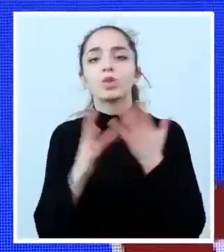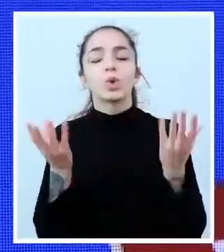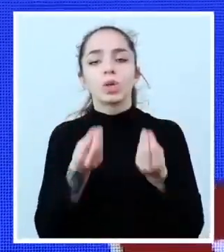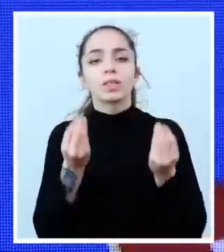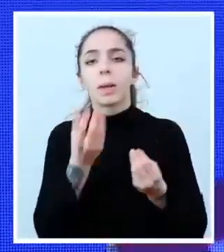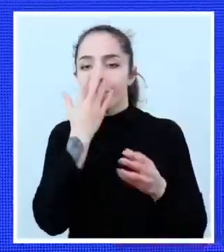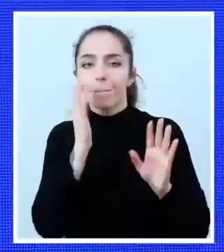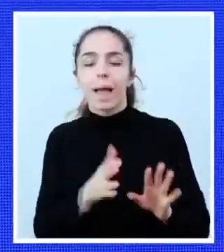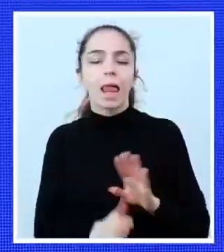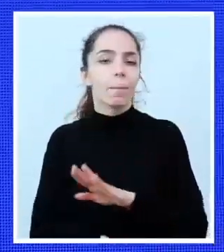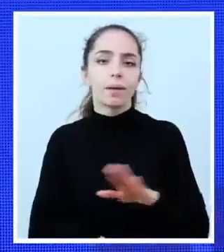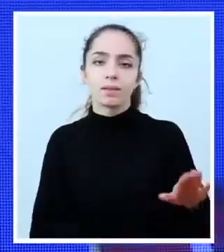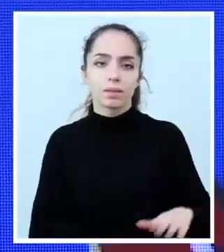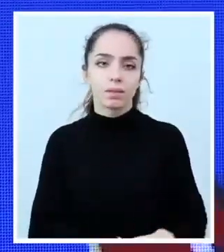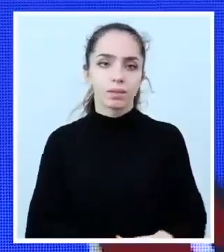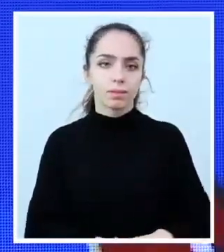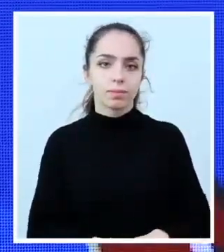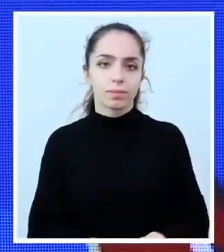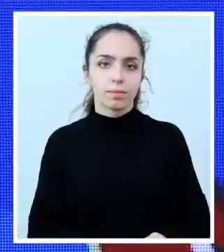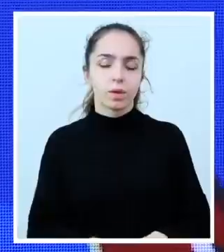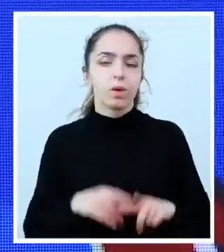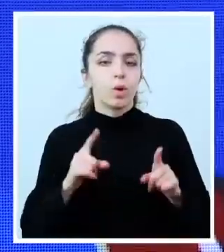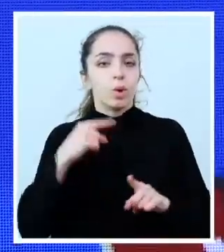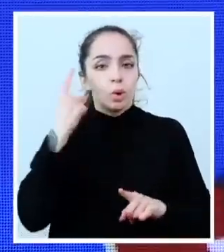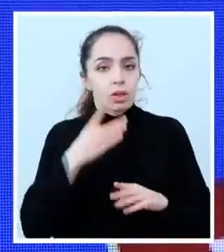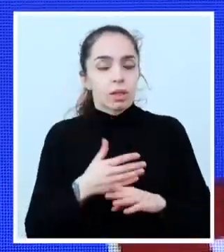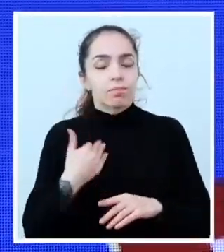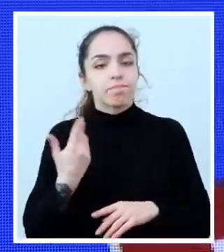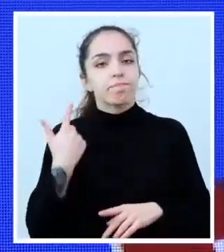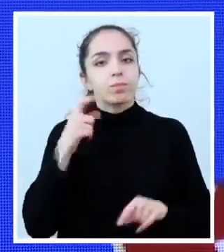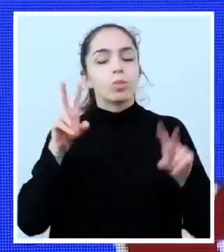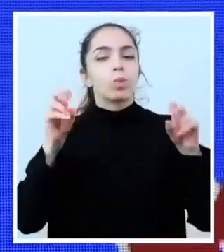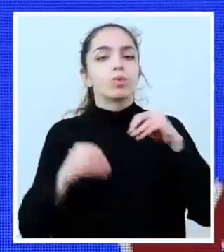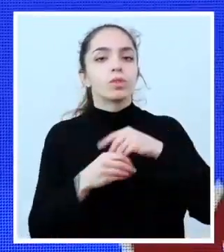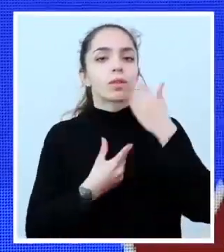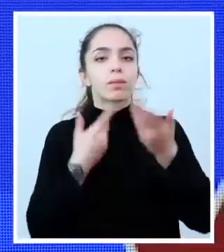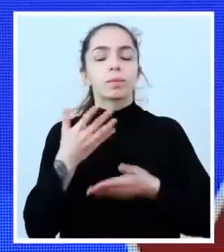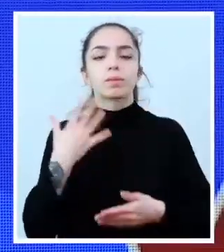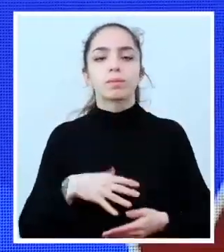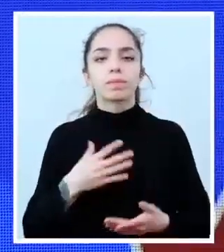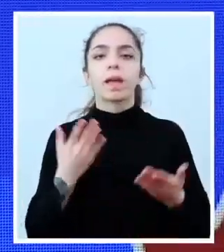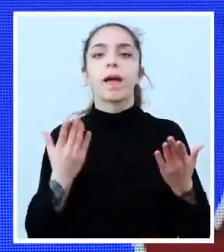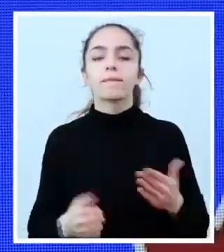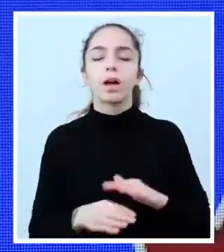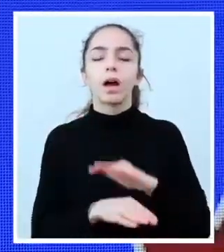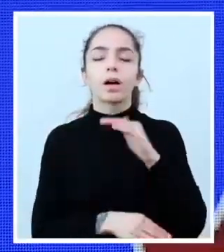Onlardan geleceğe çok güzel bakmasını bekleyemezsiniz. Bu yüzden de ben dediğim gibi şu konuya değinmek istiyorum.